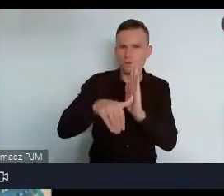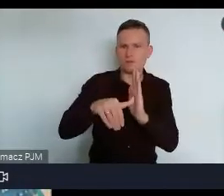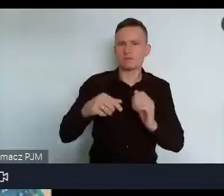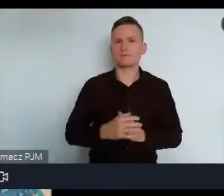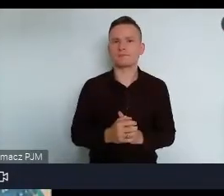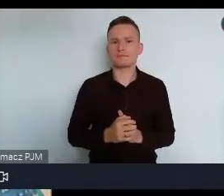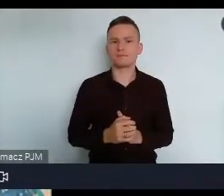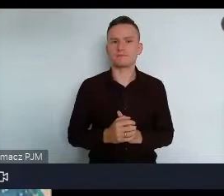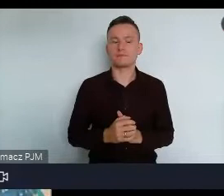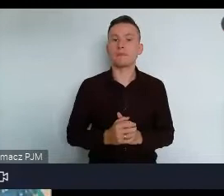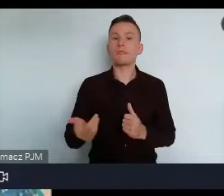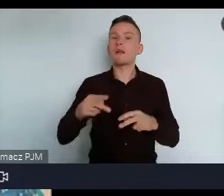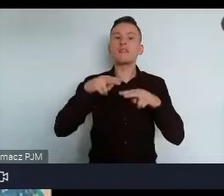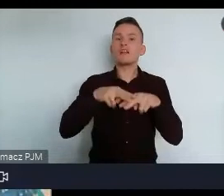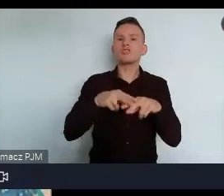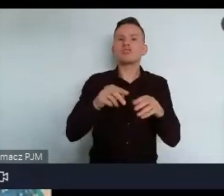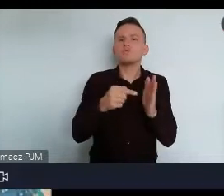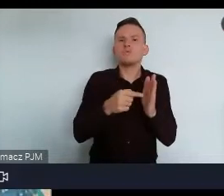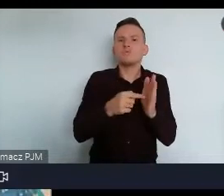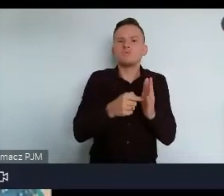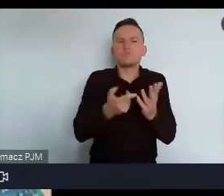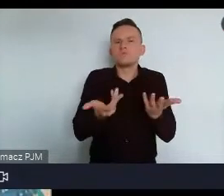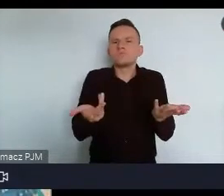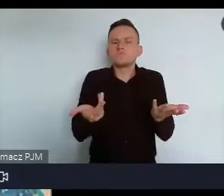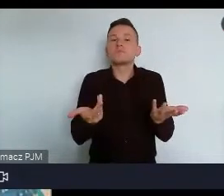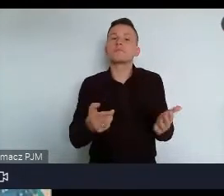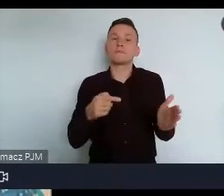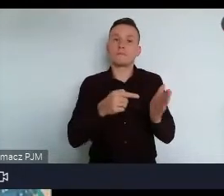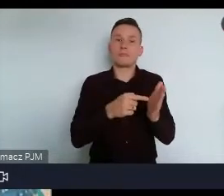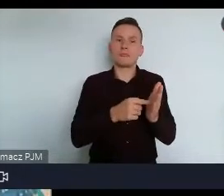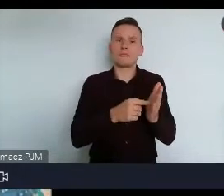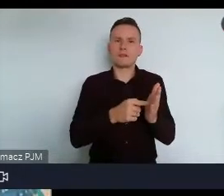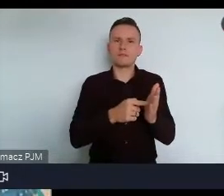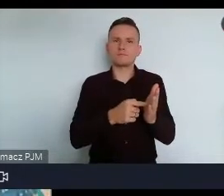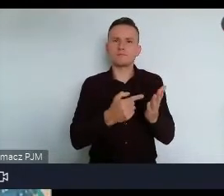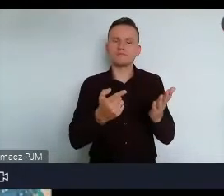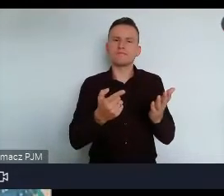Narzędzie zostało opracowane w taki sposób, aby strategie i projekty mogły być dostosowane